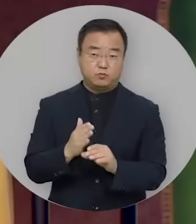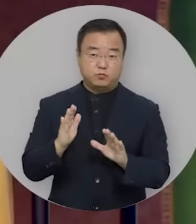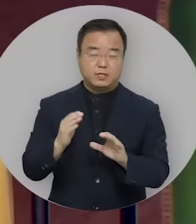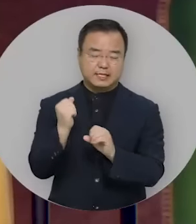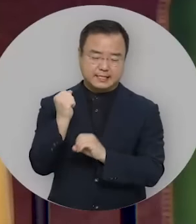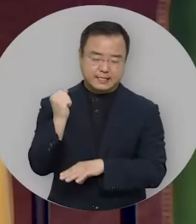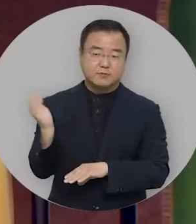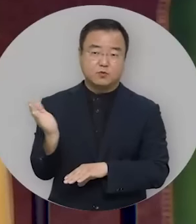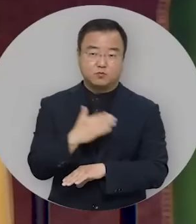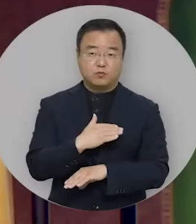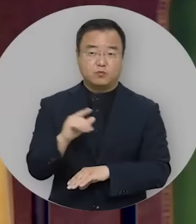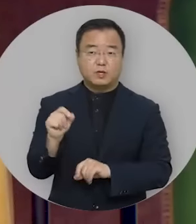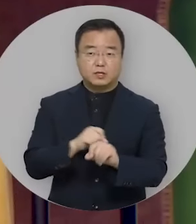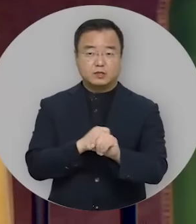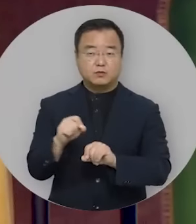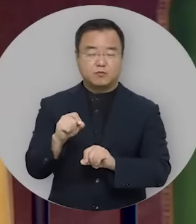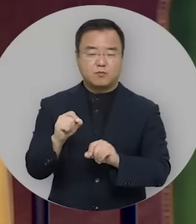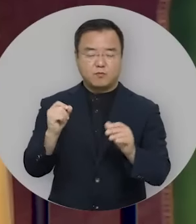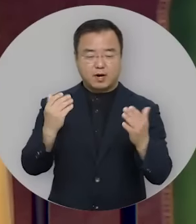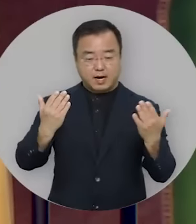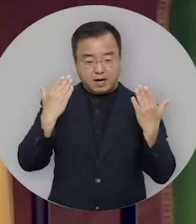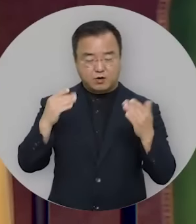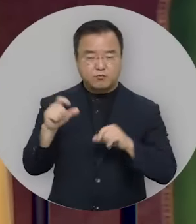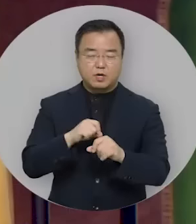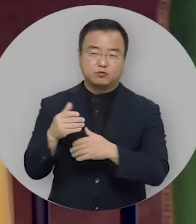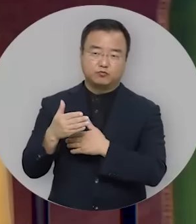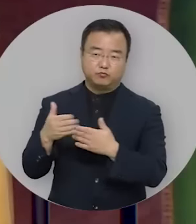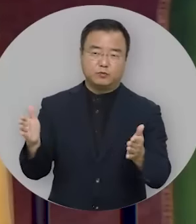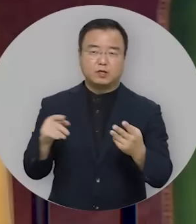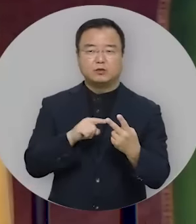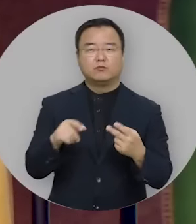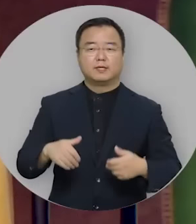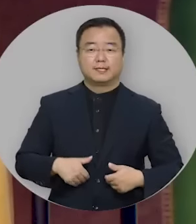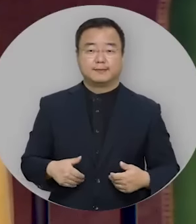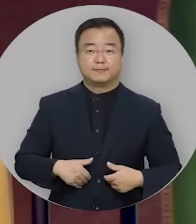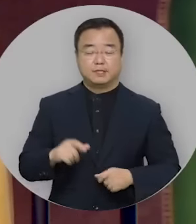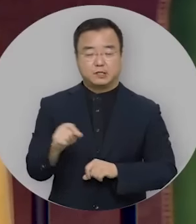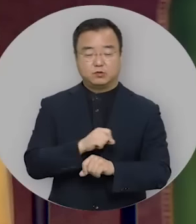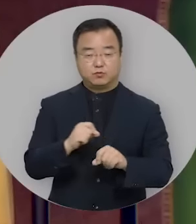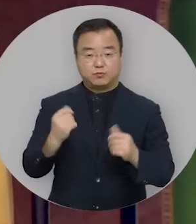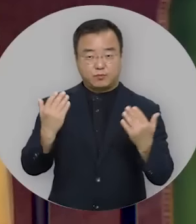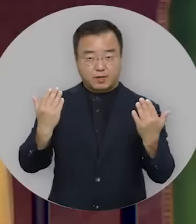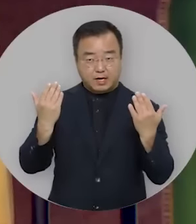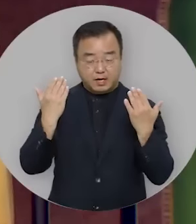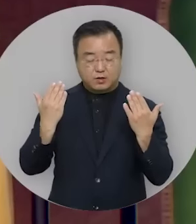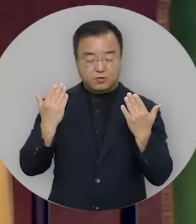가장 기본적인 것이 특수학교하고 특수학급이거든요. 특수학교와 특수학급을